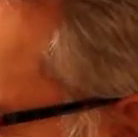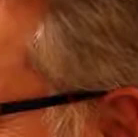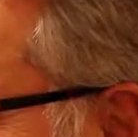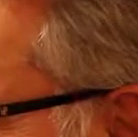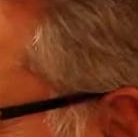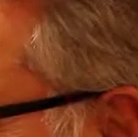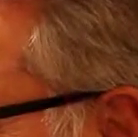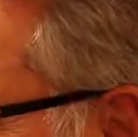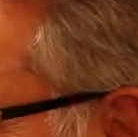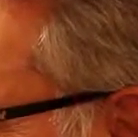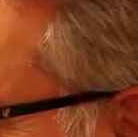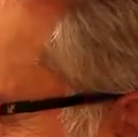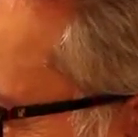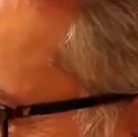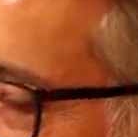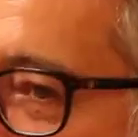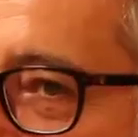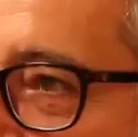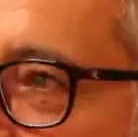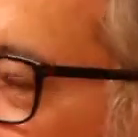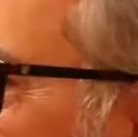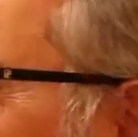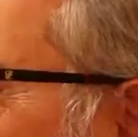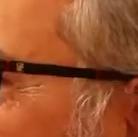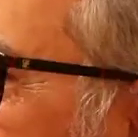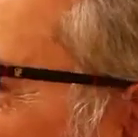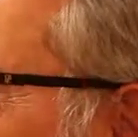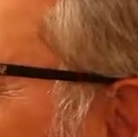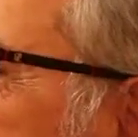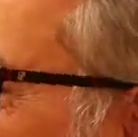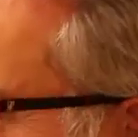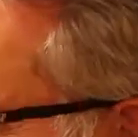tres o cuatro nada más. Tenemos más de 20 años de corrupción